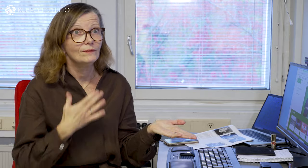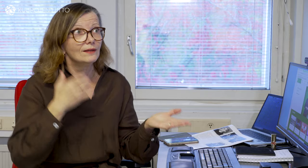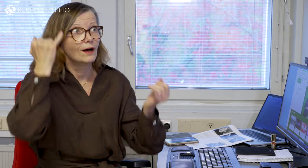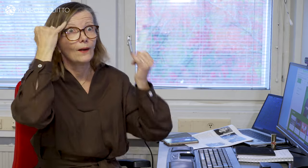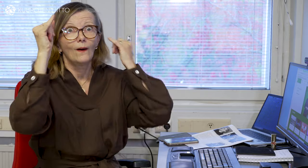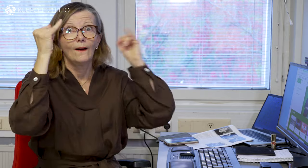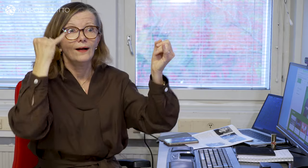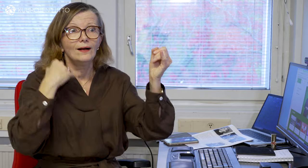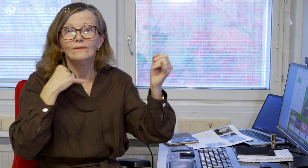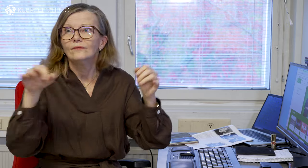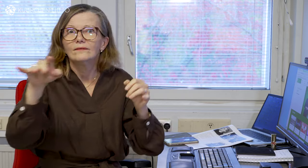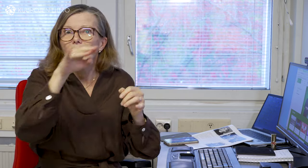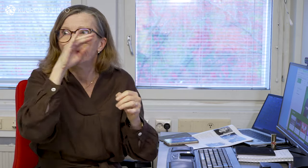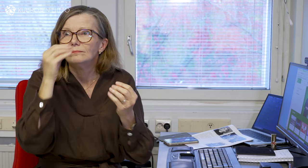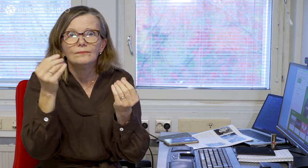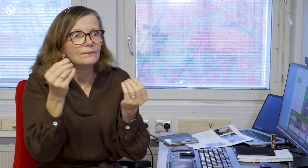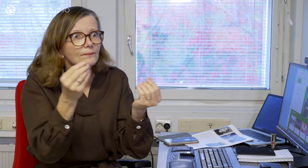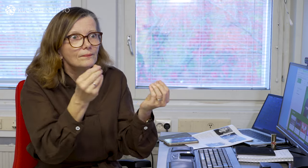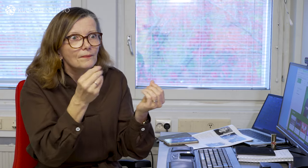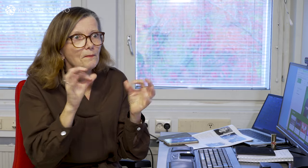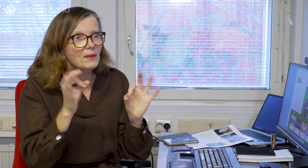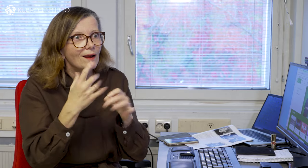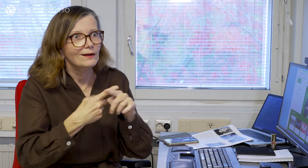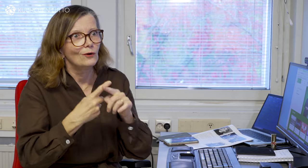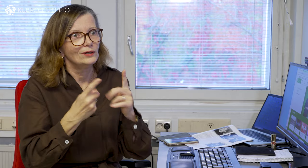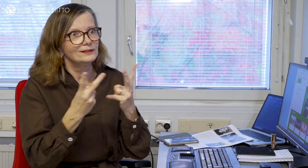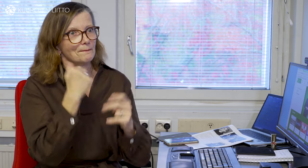Se oli aluksi hakemista ja tunnustelua -